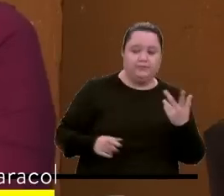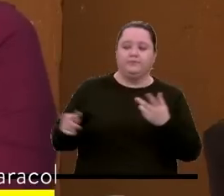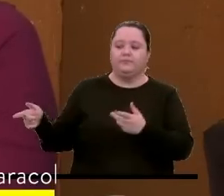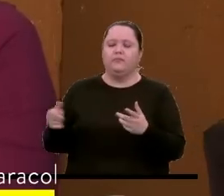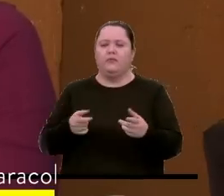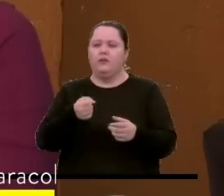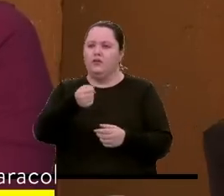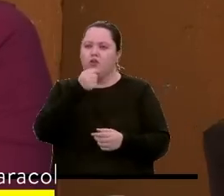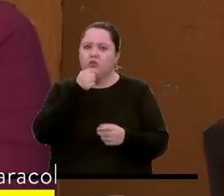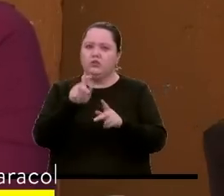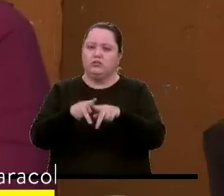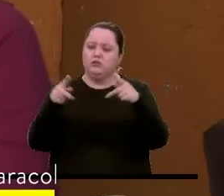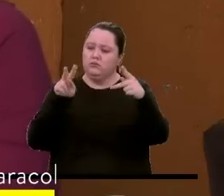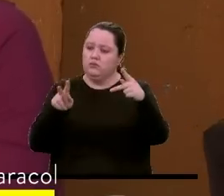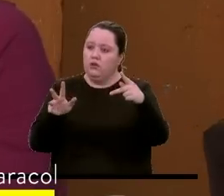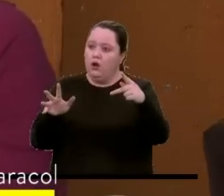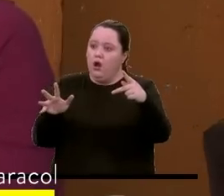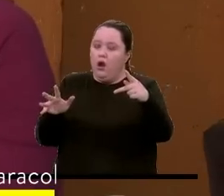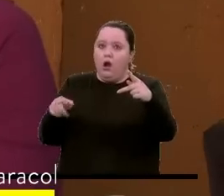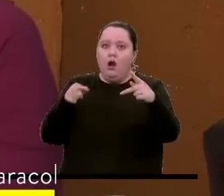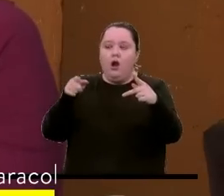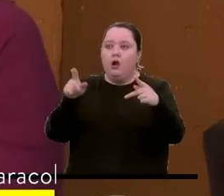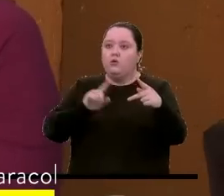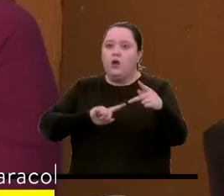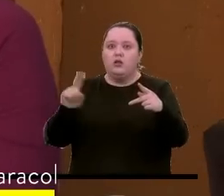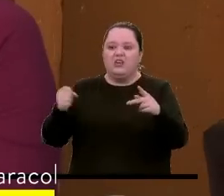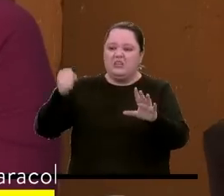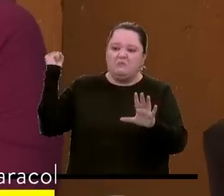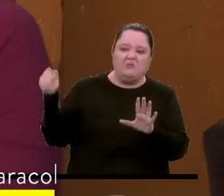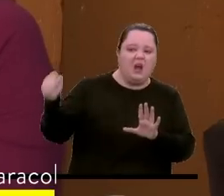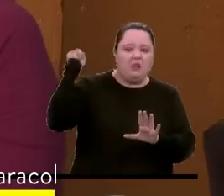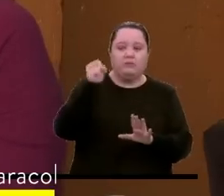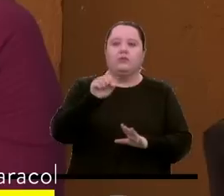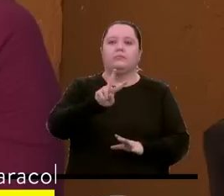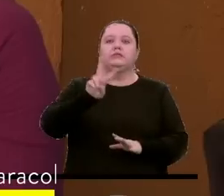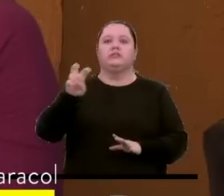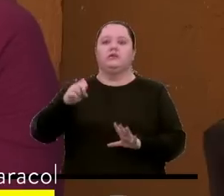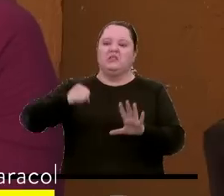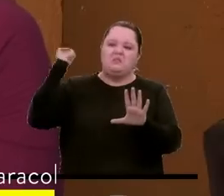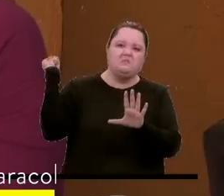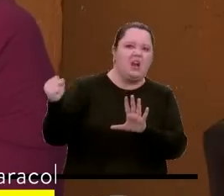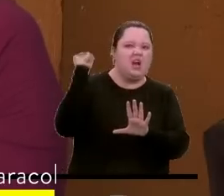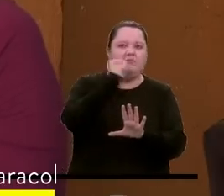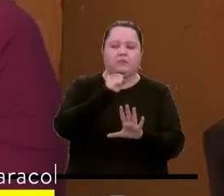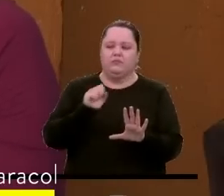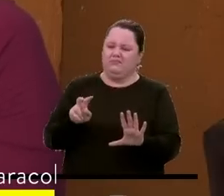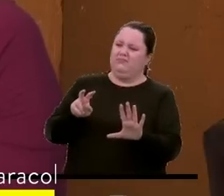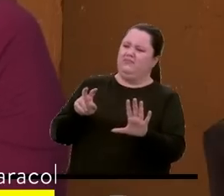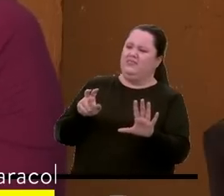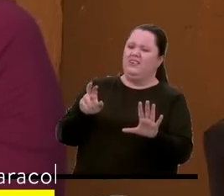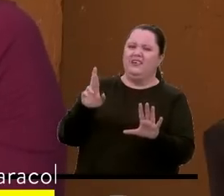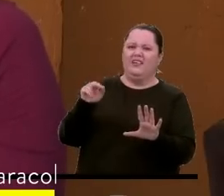)) nos dijeron que fue impacto de bala, después fue cuando en